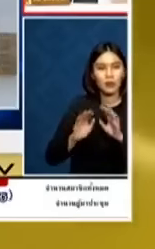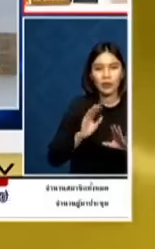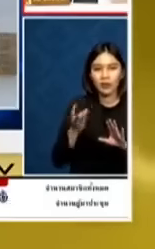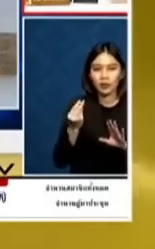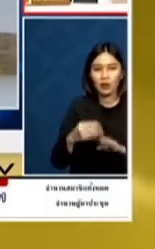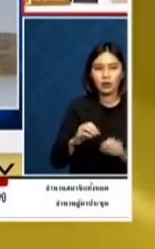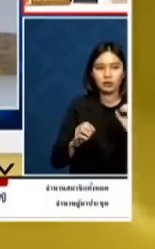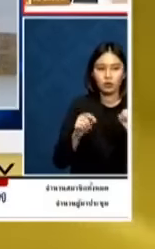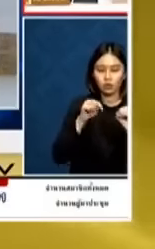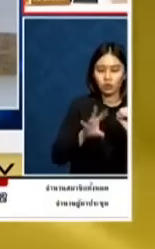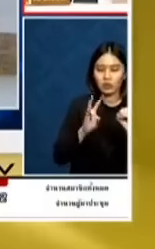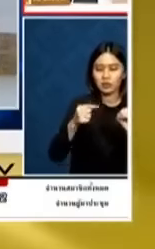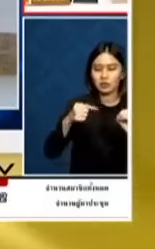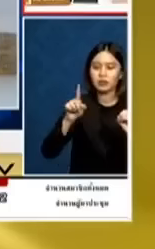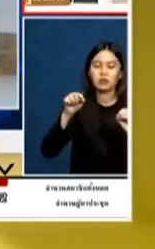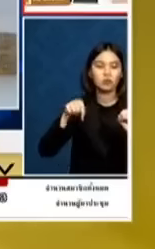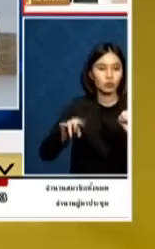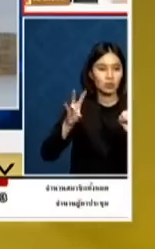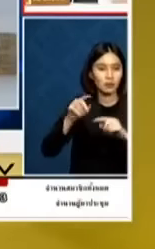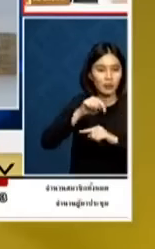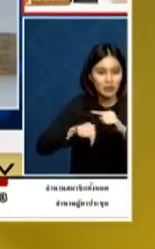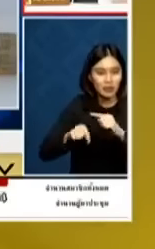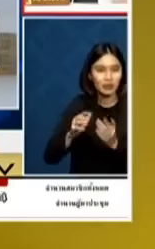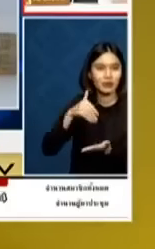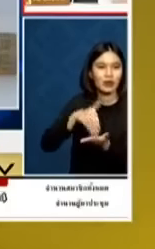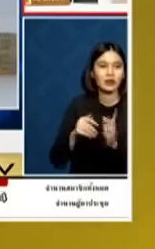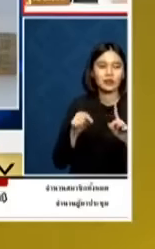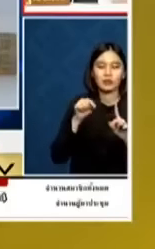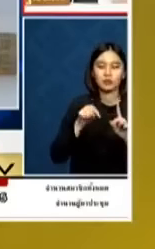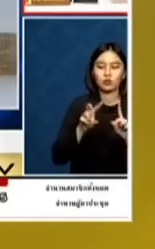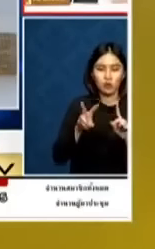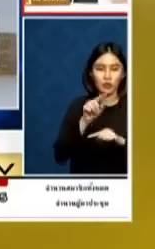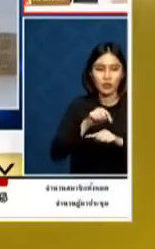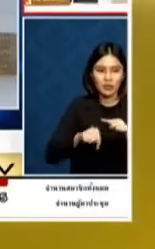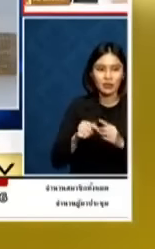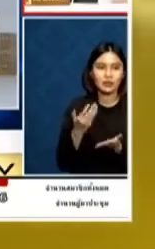2568 วงเงินรวมนะครับ 3.7